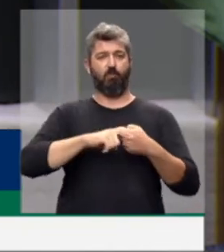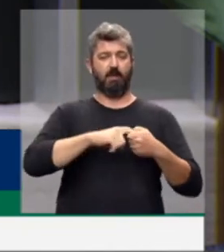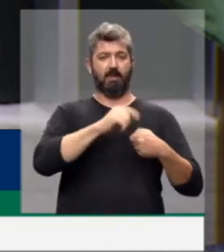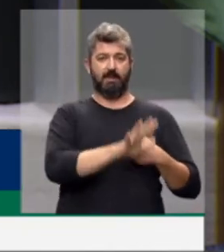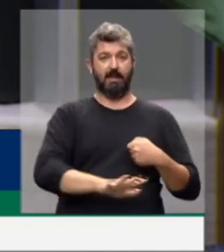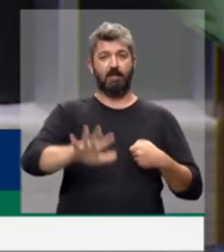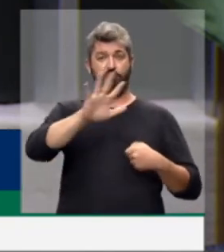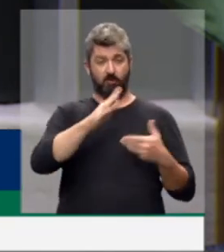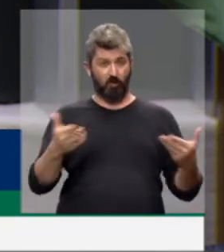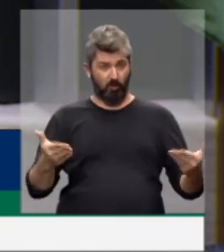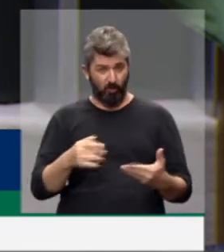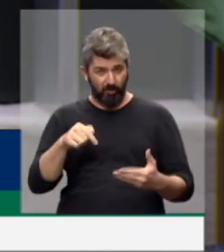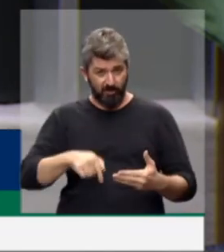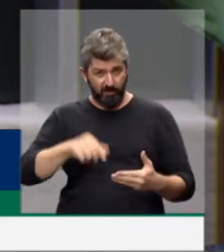ECONÔMICA É QUANDO ELA CHEGA